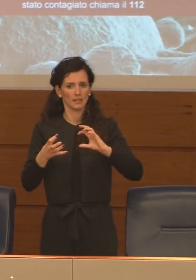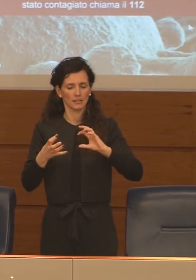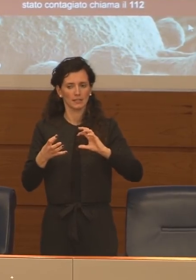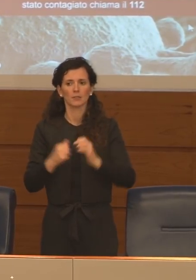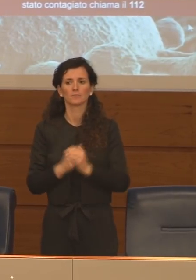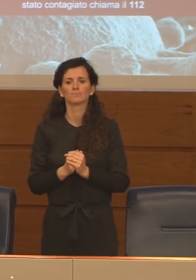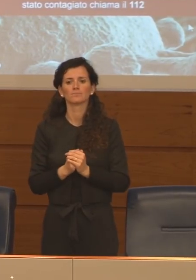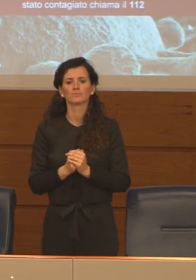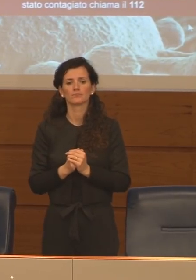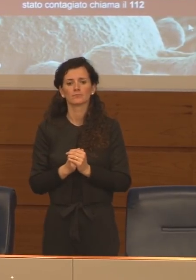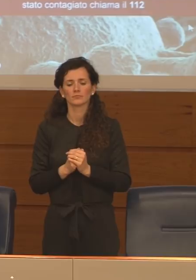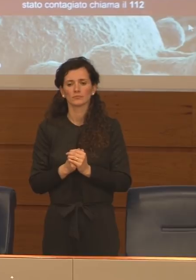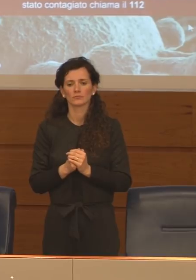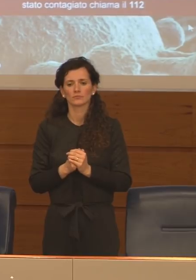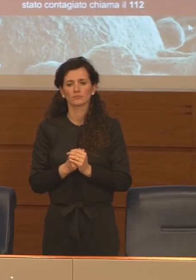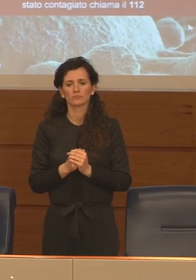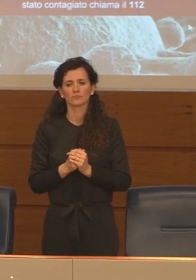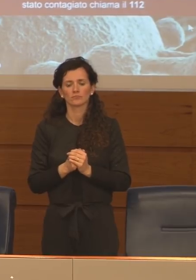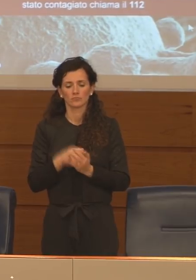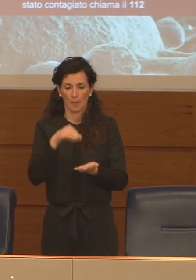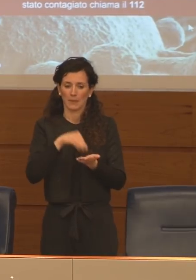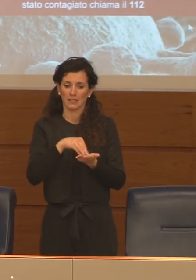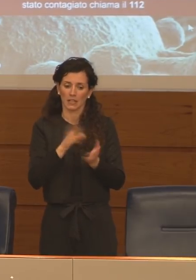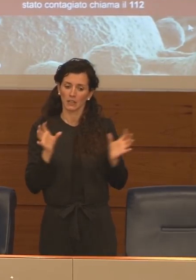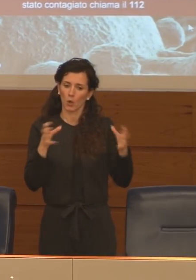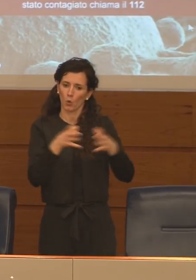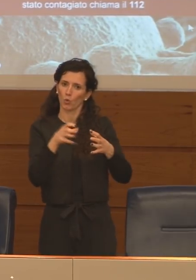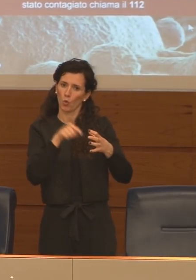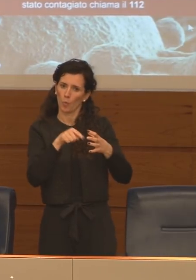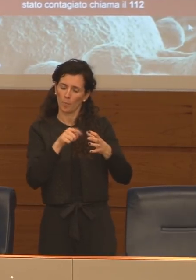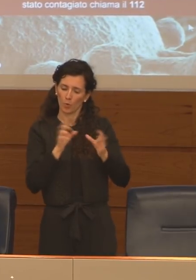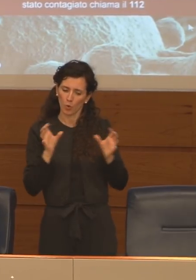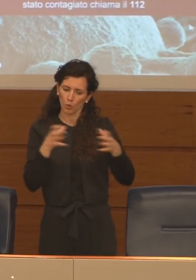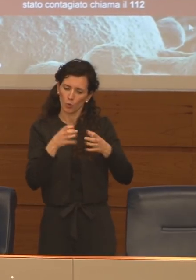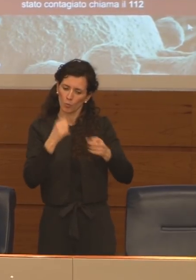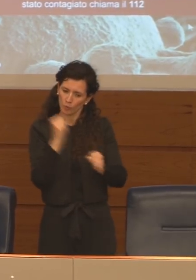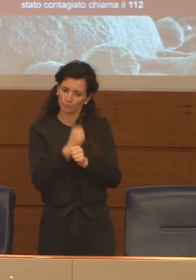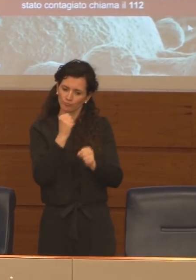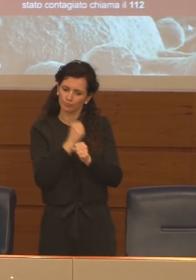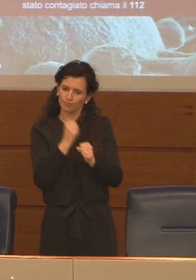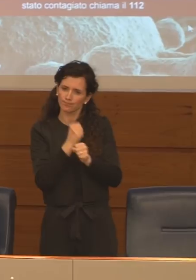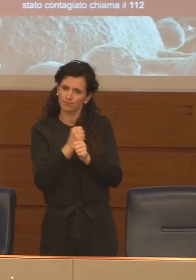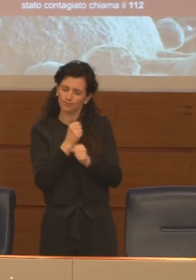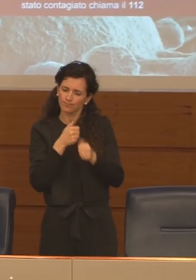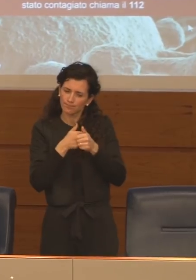gruppi che stanno lavorando su modelli predittivi, non dimentichiamo che